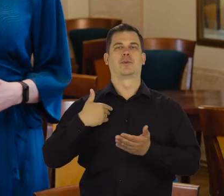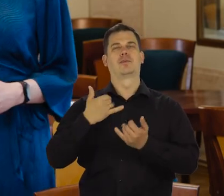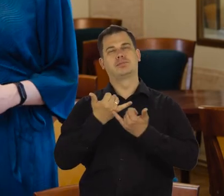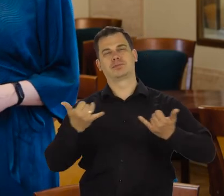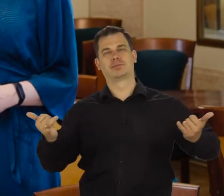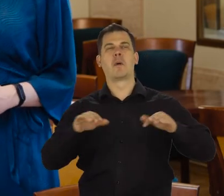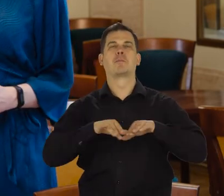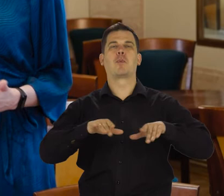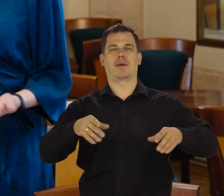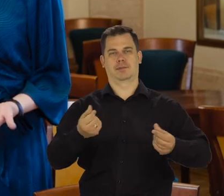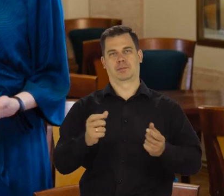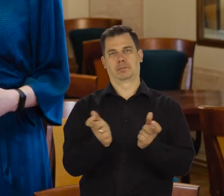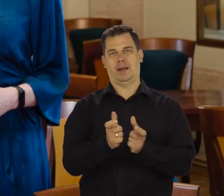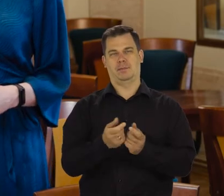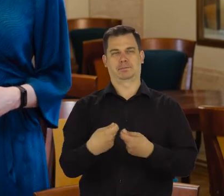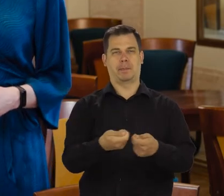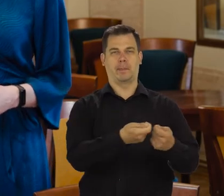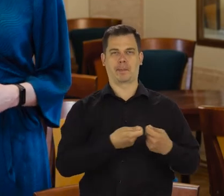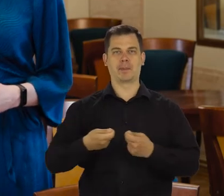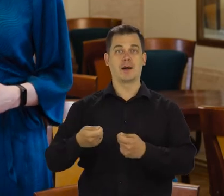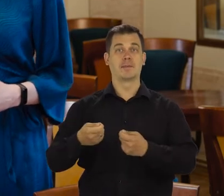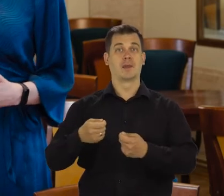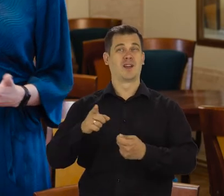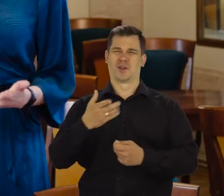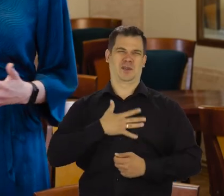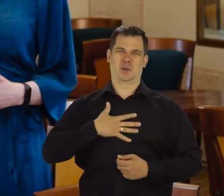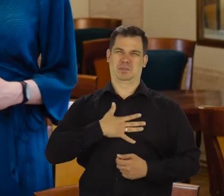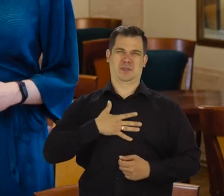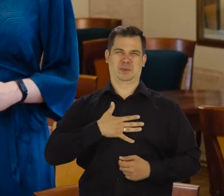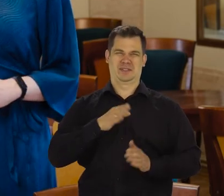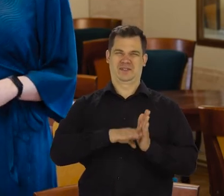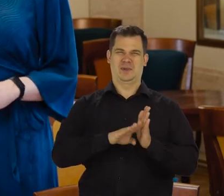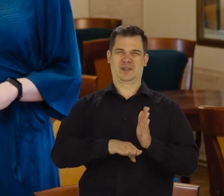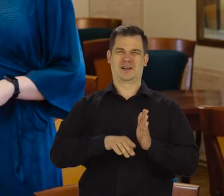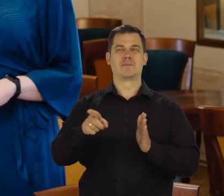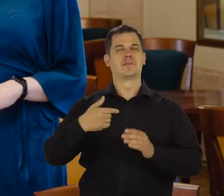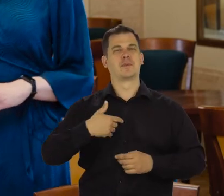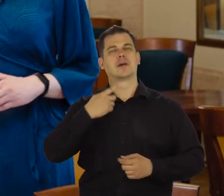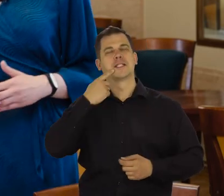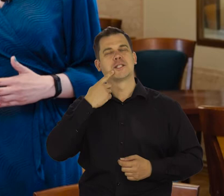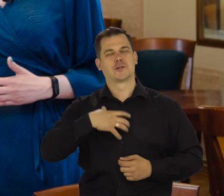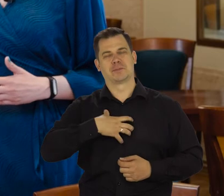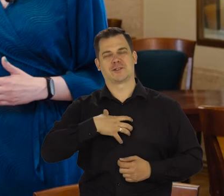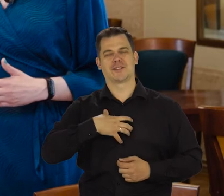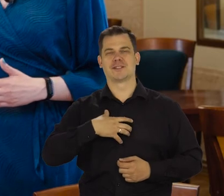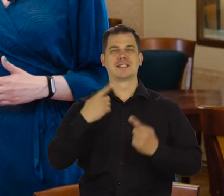z repertuaru troszeczkę bardziej popularnego – za czym raczej nie przepadał, o czym świadczy pewna taka anegdota: